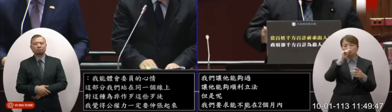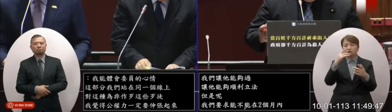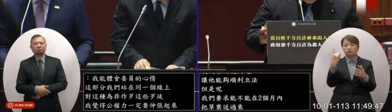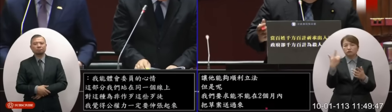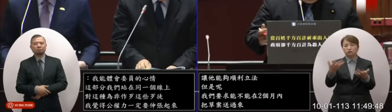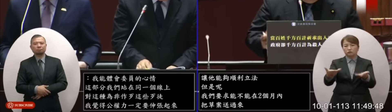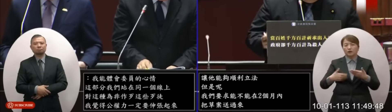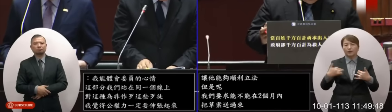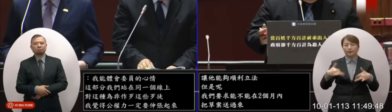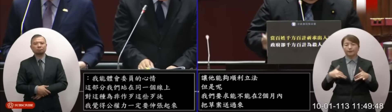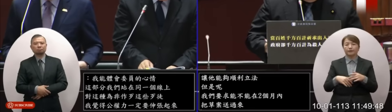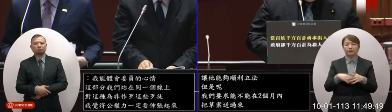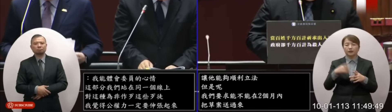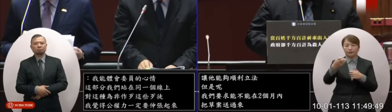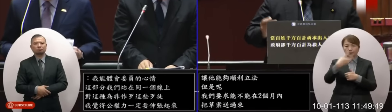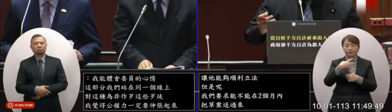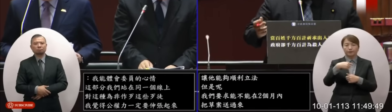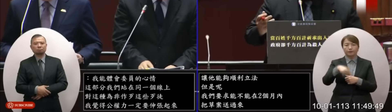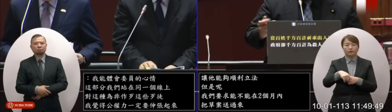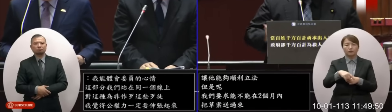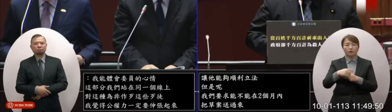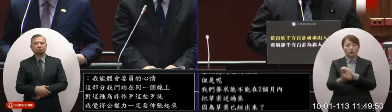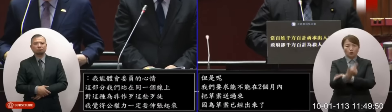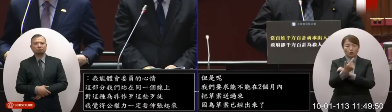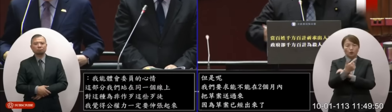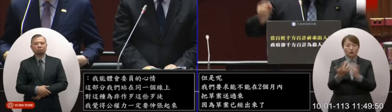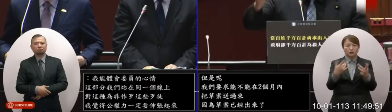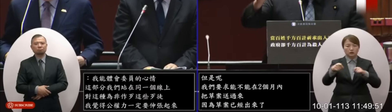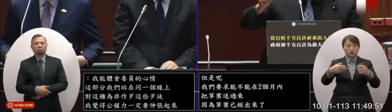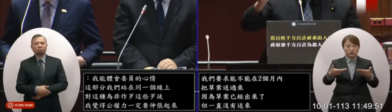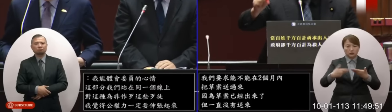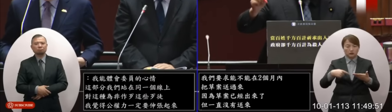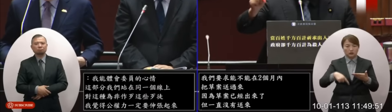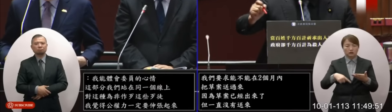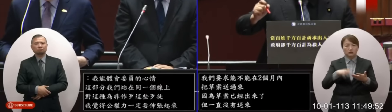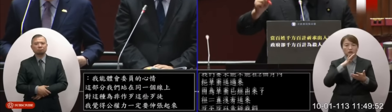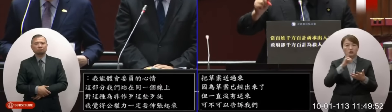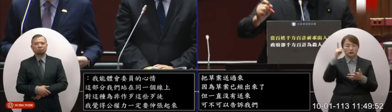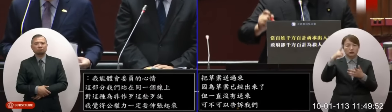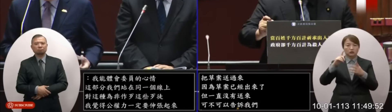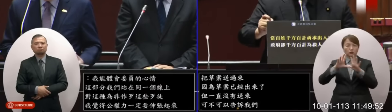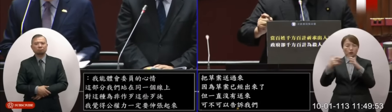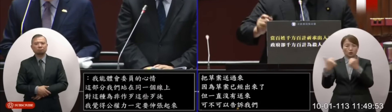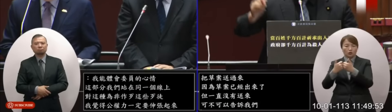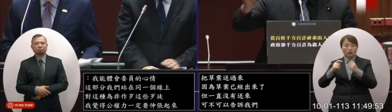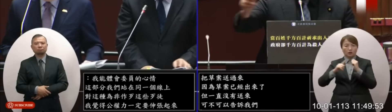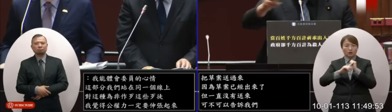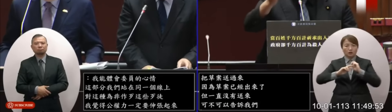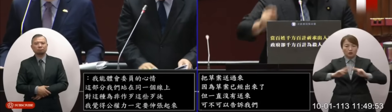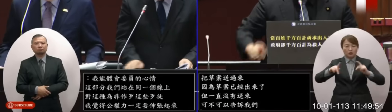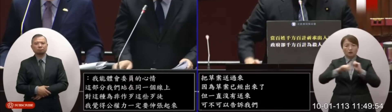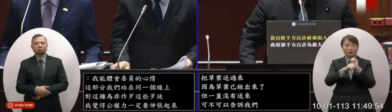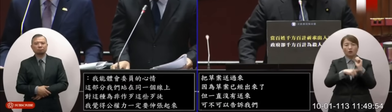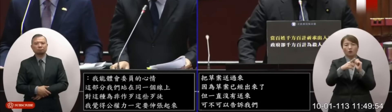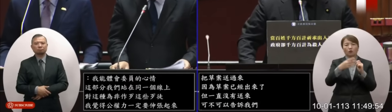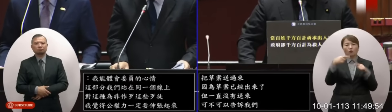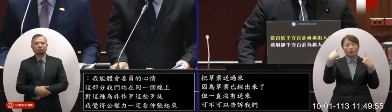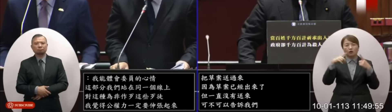可不可以告告訴我們趕快把他送來 因為我們經過上一次的國會改革法案 動不動你就給我送釋憲